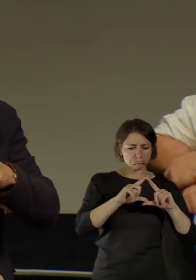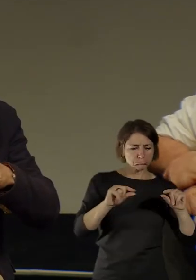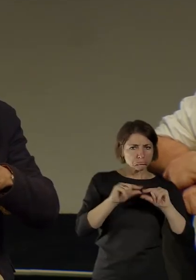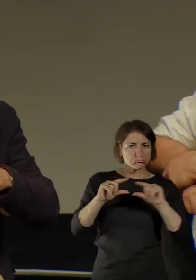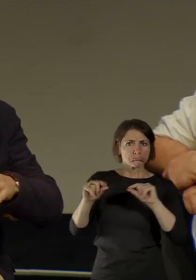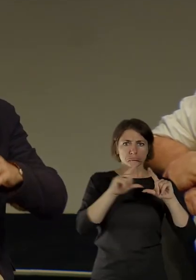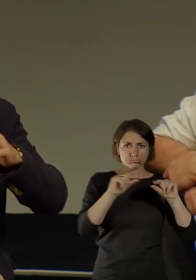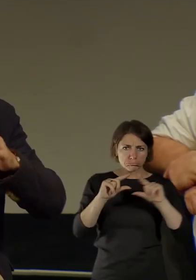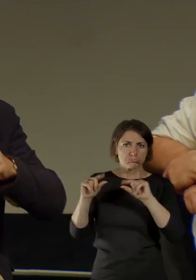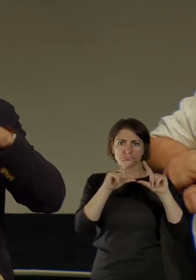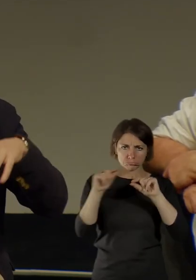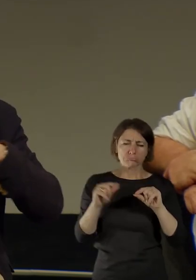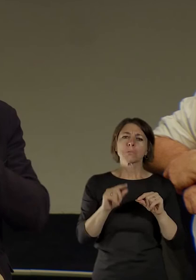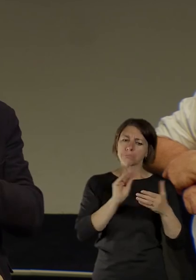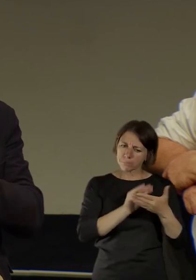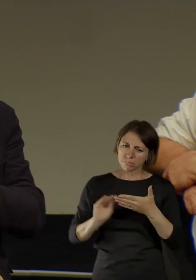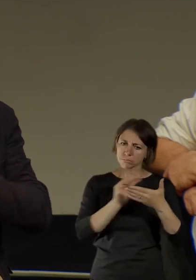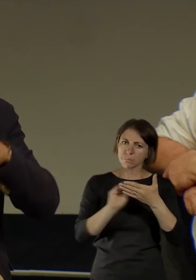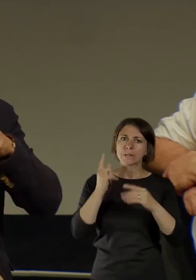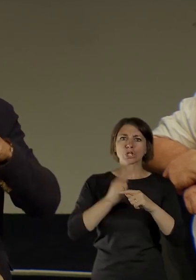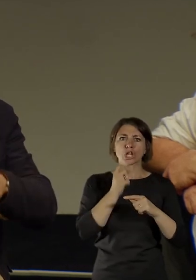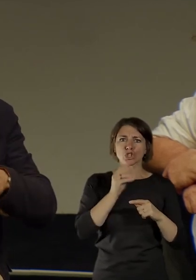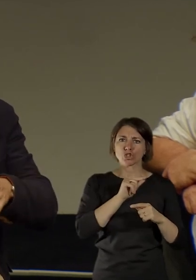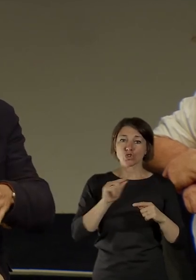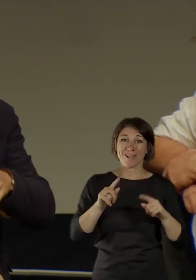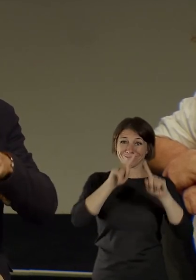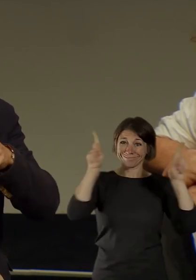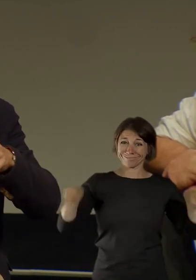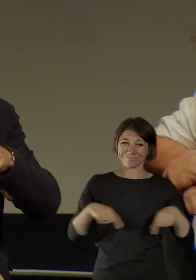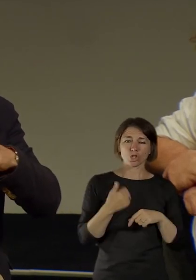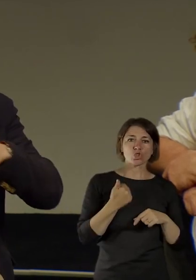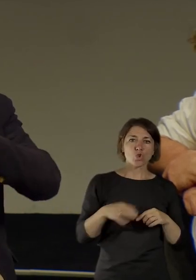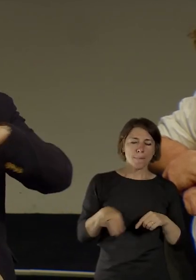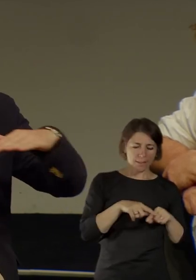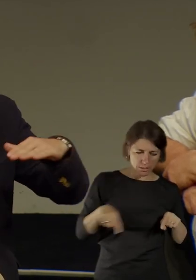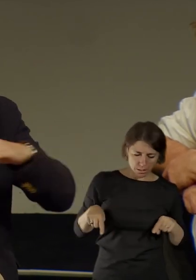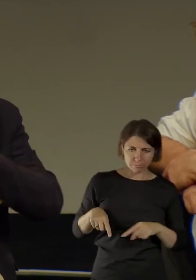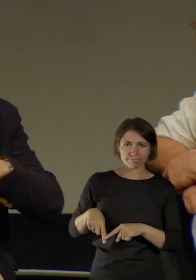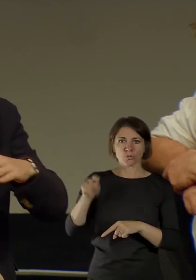Metropolitním plánem. Je velký 100 × 100 m. A v tom čtverci je zastropovaná výška